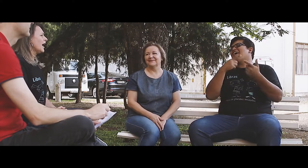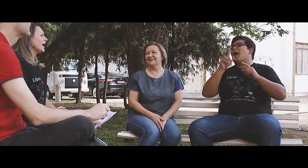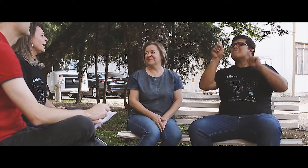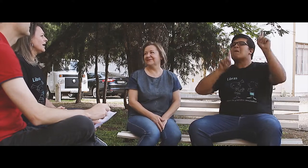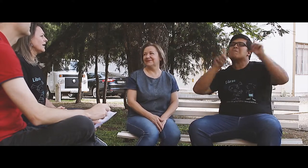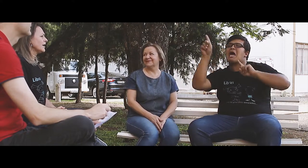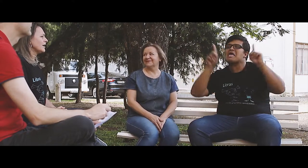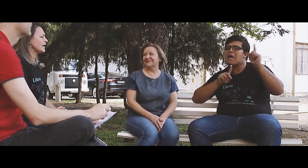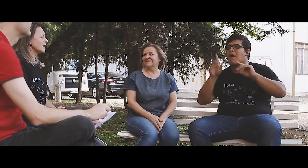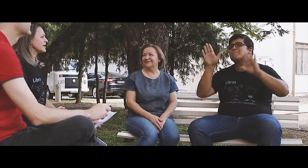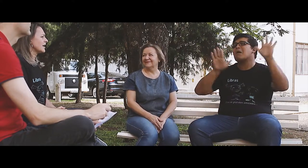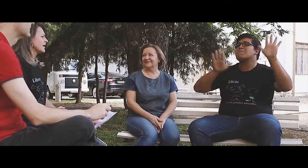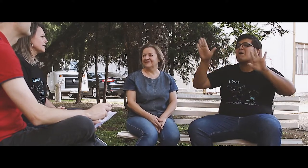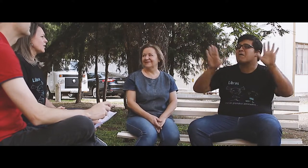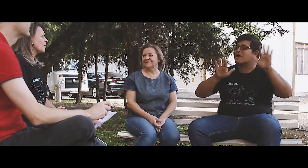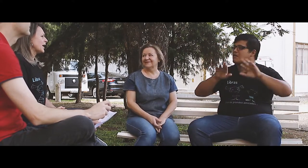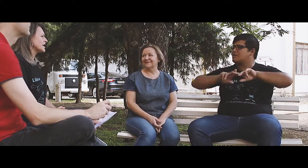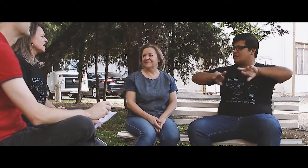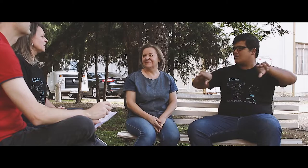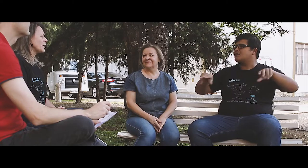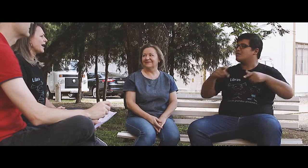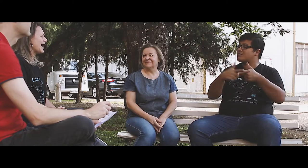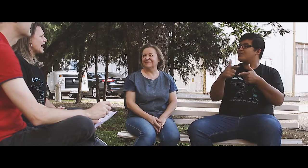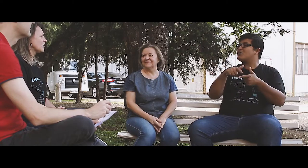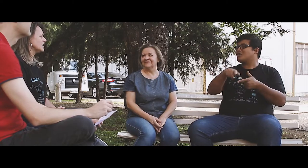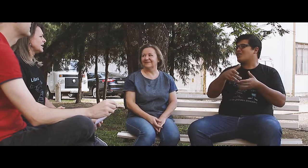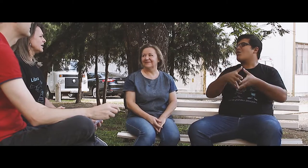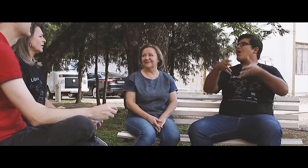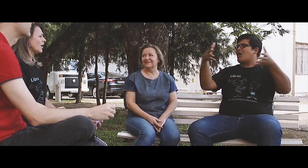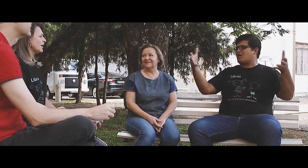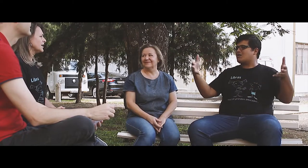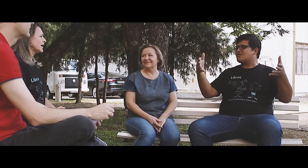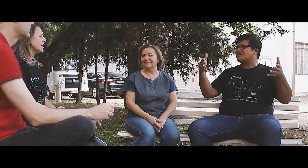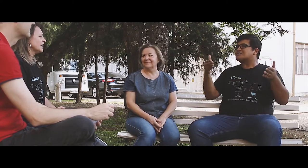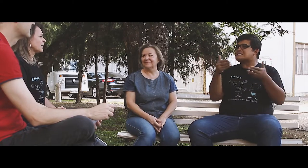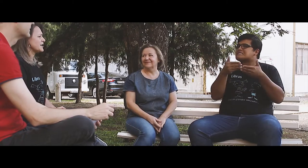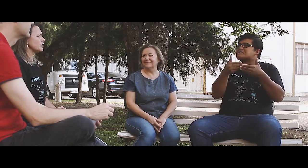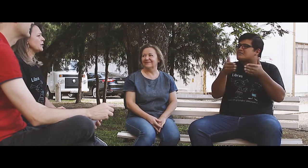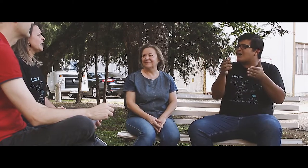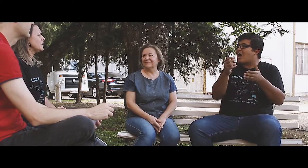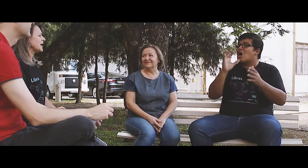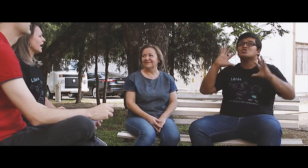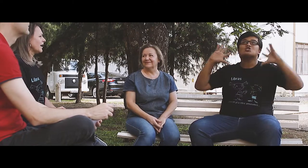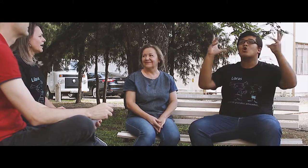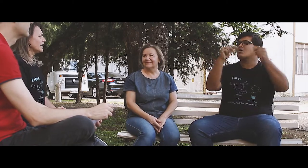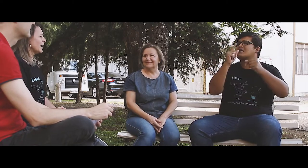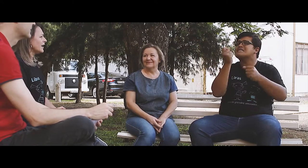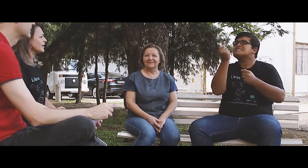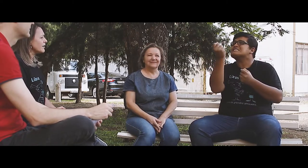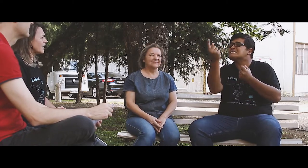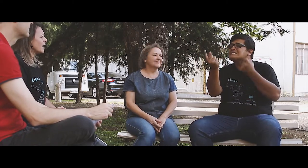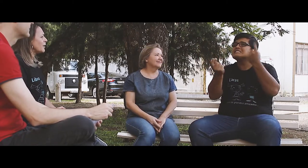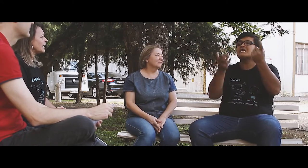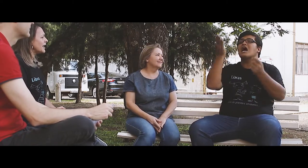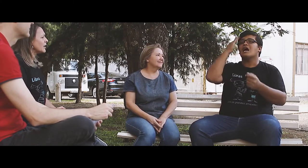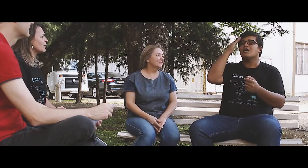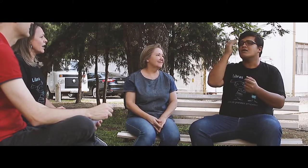essa comparação de macaco de "ó ele está fazendo mímica" e não é, é uma língua.